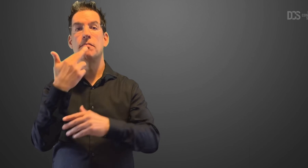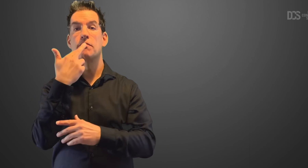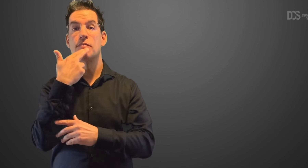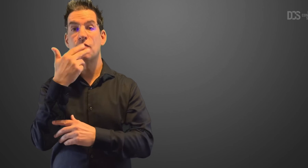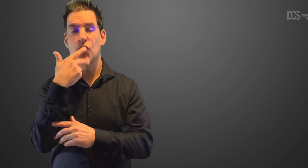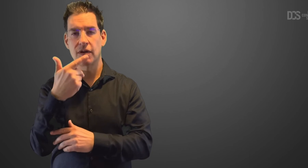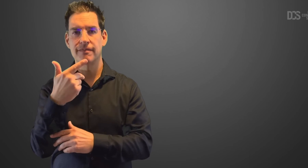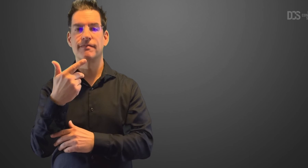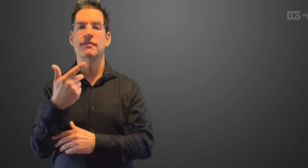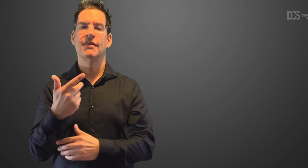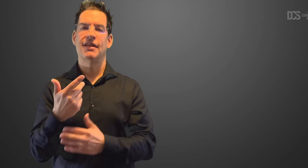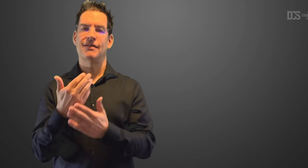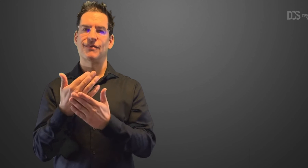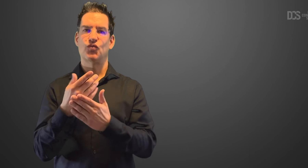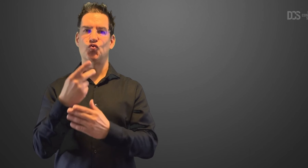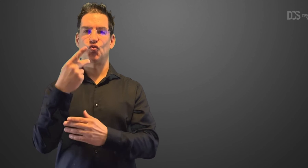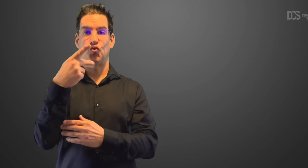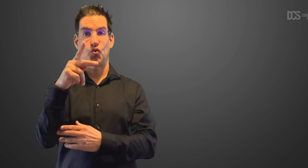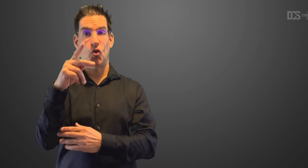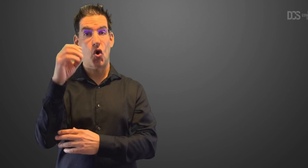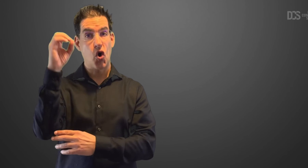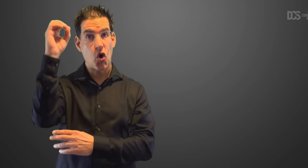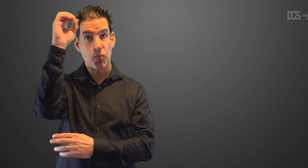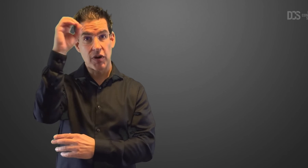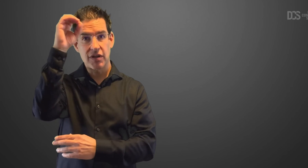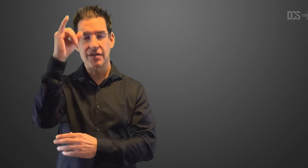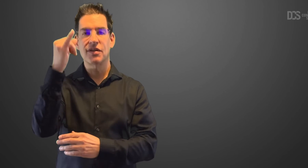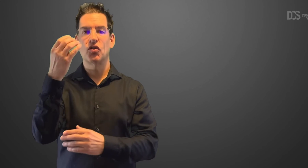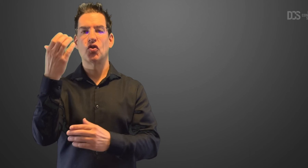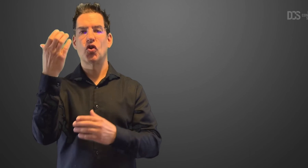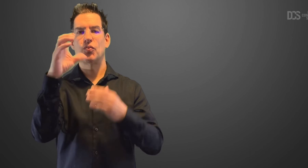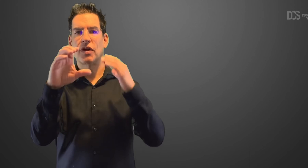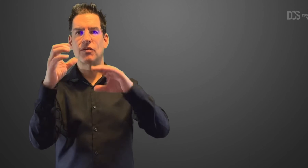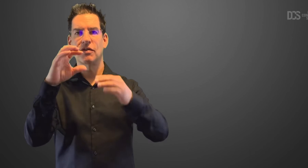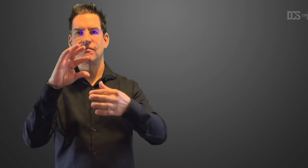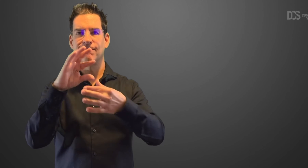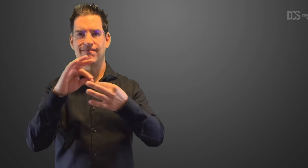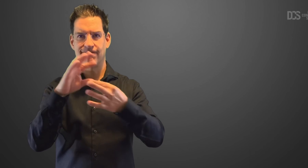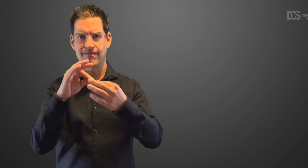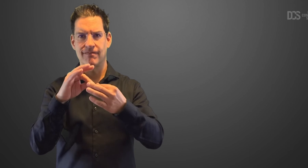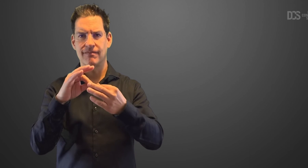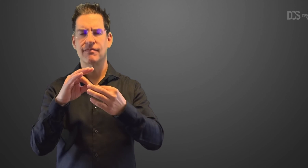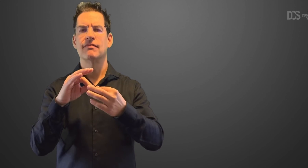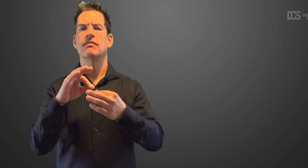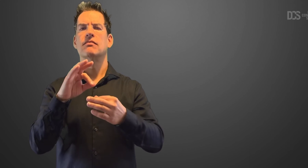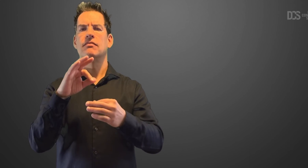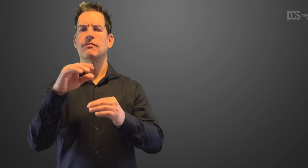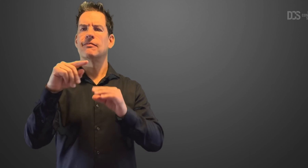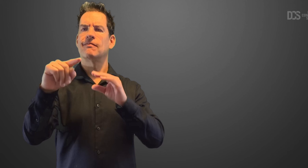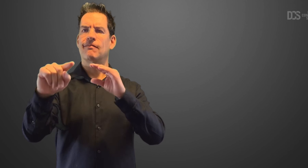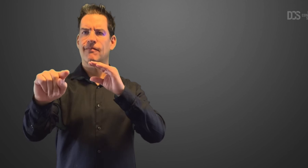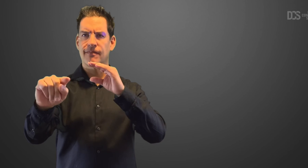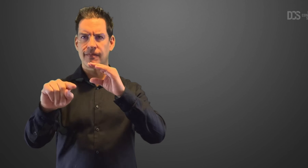Esperamos sus opiniones y comentarios.